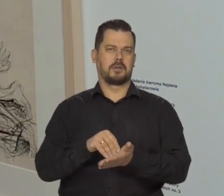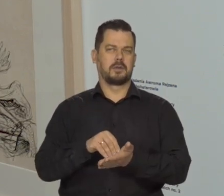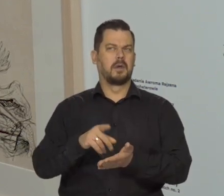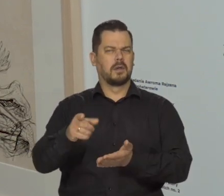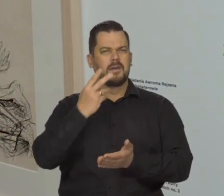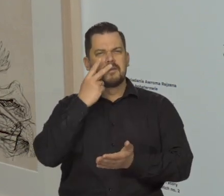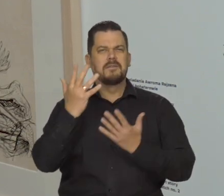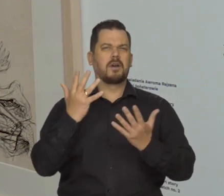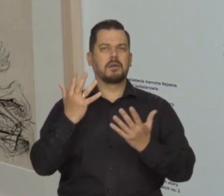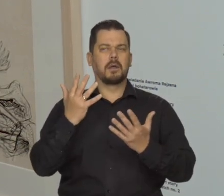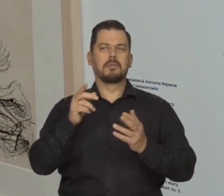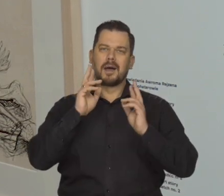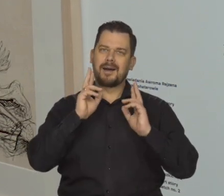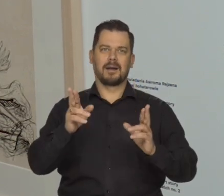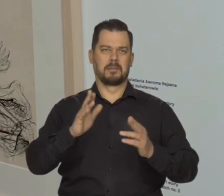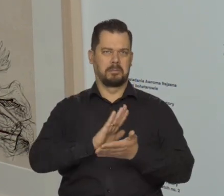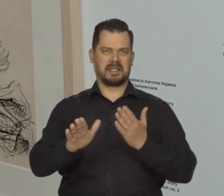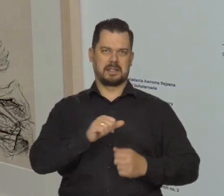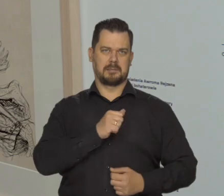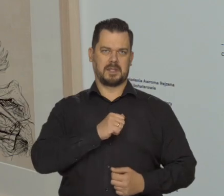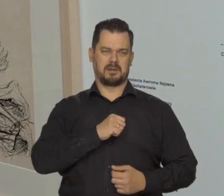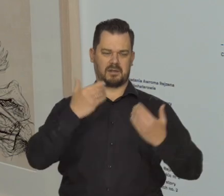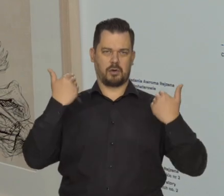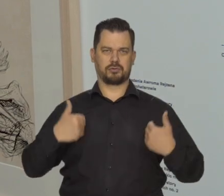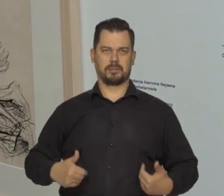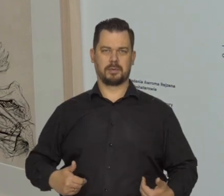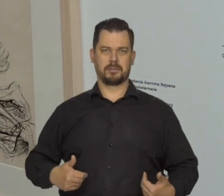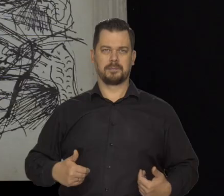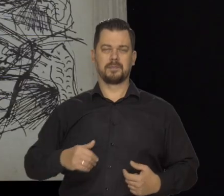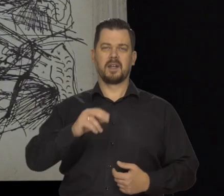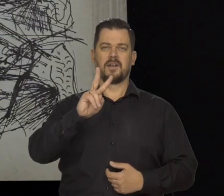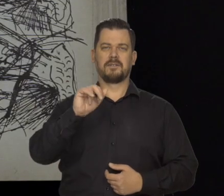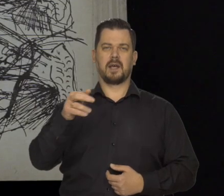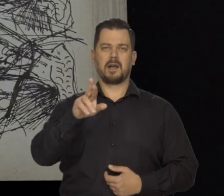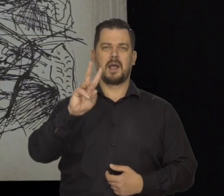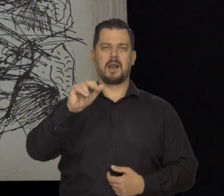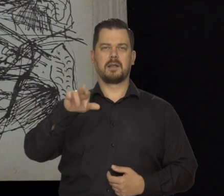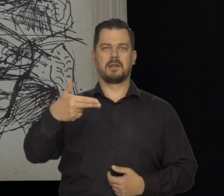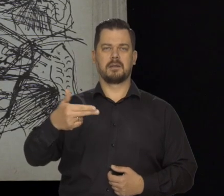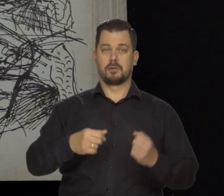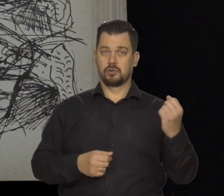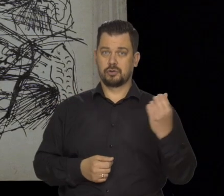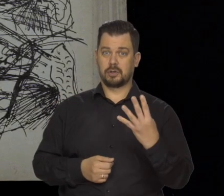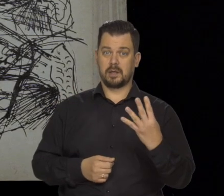oddając pełną konwulsji realność bezimiennych ofiar wojny. Di fir heldn / Czterej bohaterowie